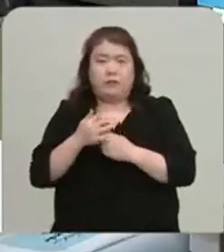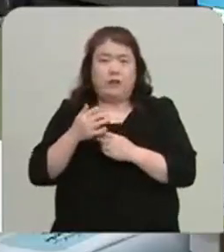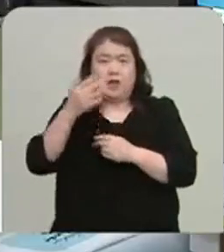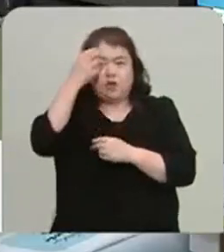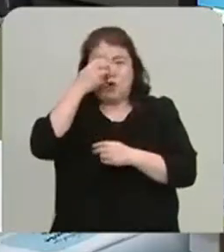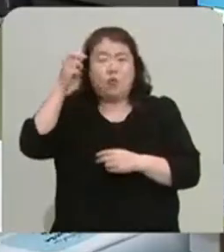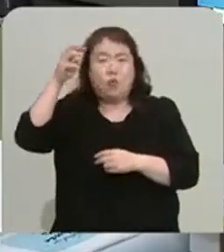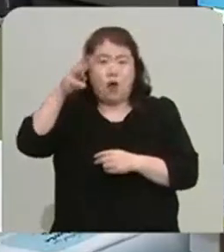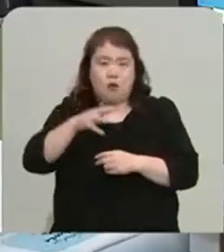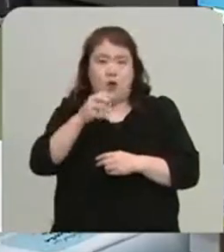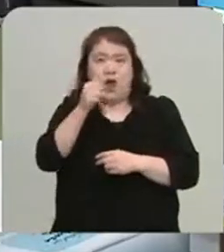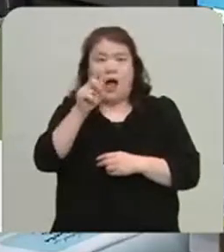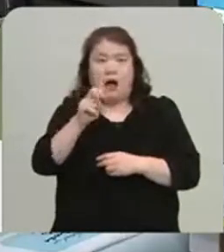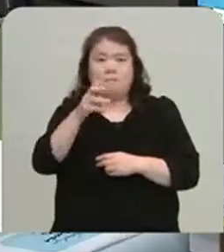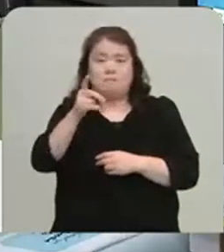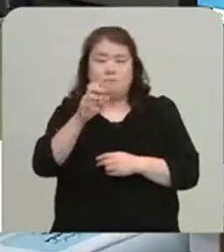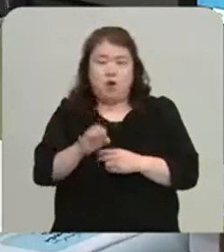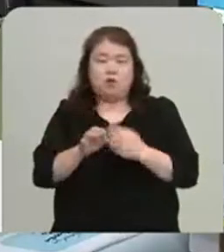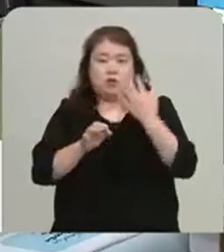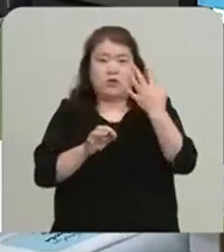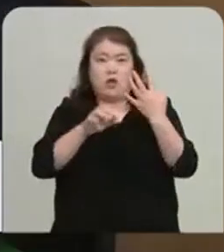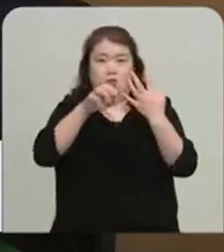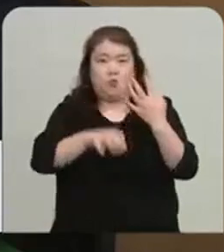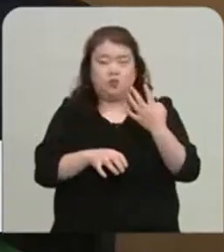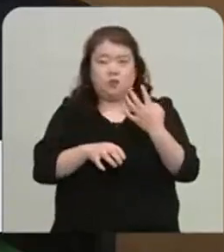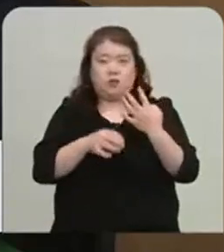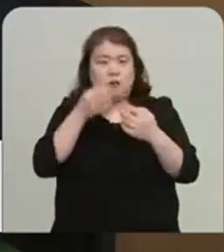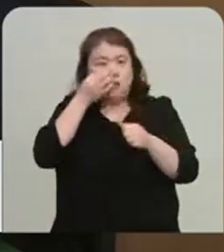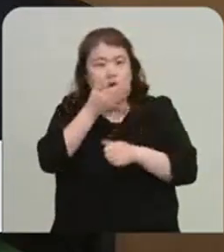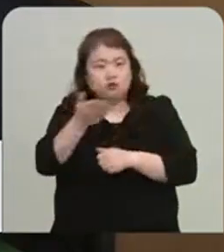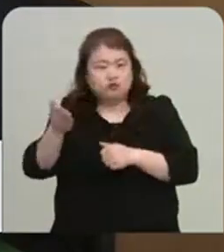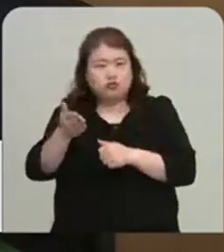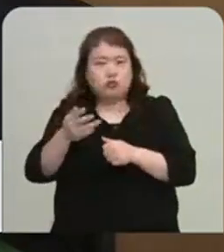영광군과 함평군 4곳은 공람을 보류 했습니다.